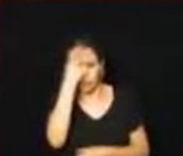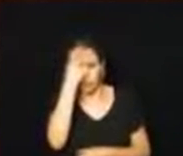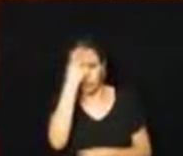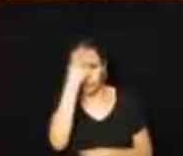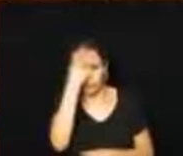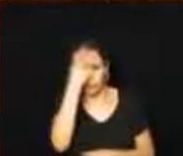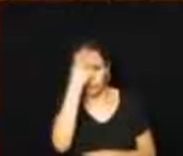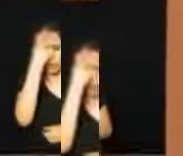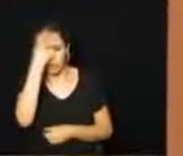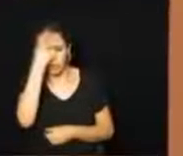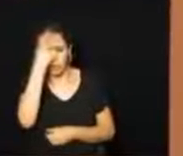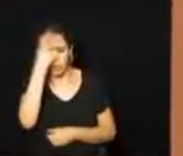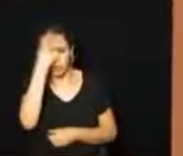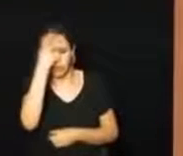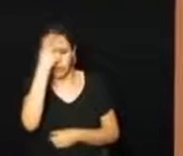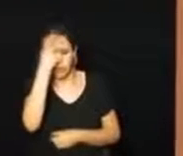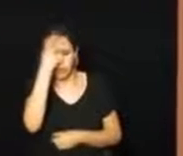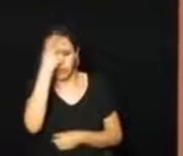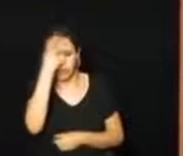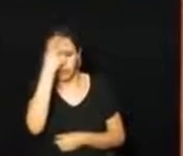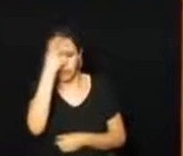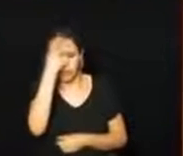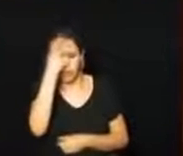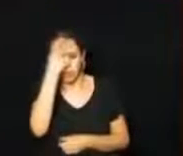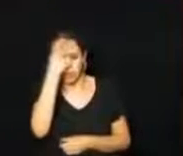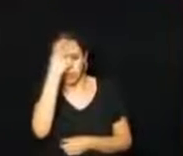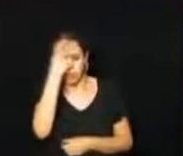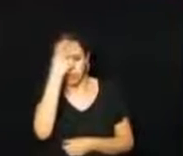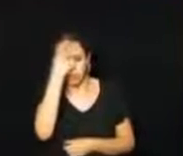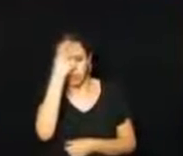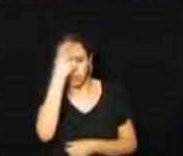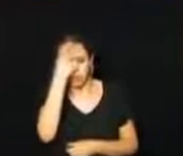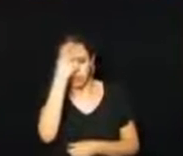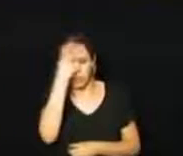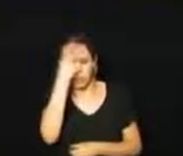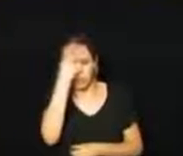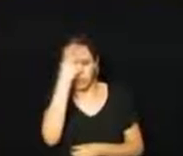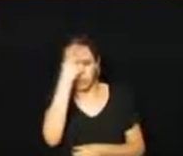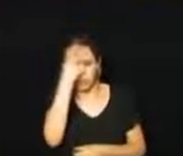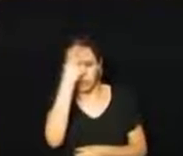durante seu discurso nesta segunda-feira (8) e a Câmara também abriu apuração. Vídeos